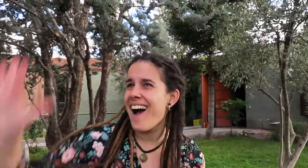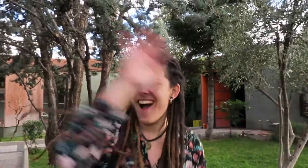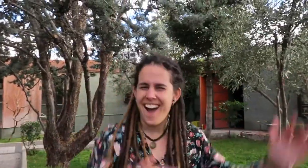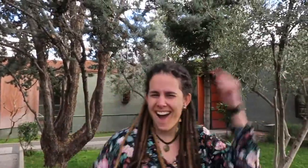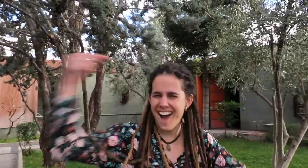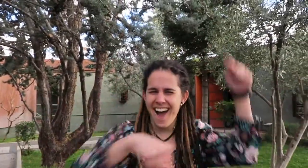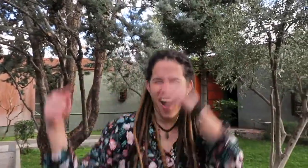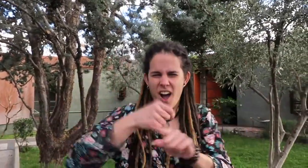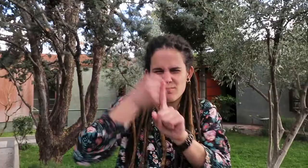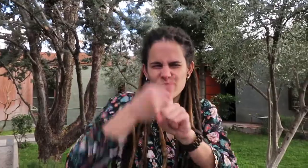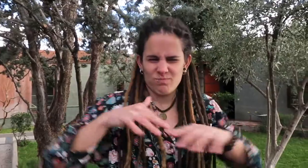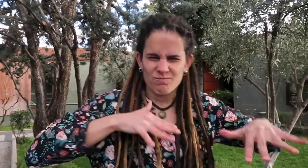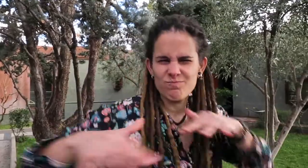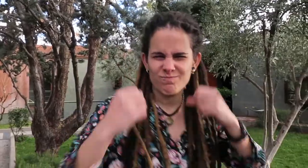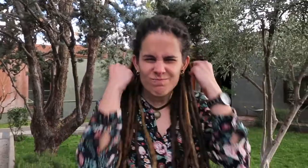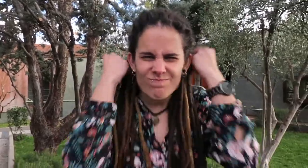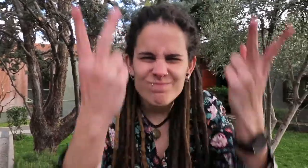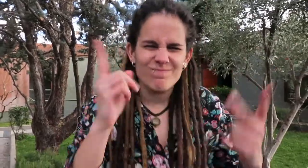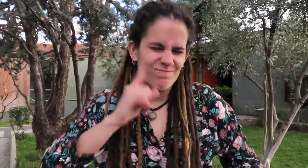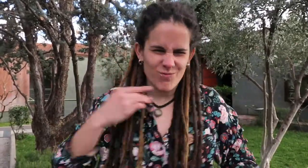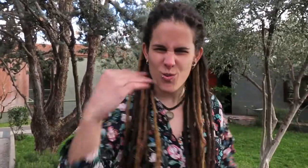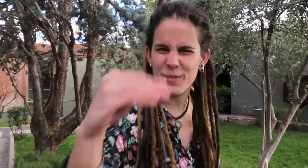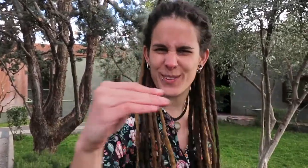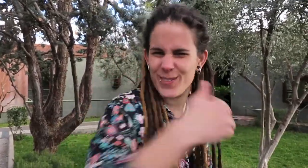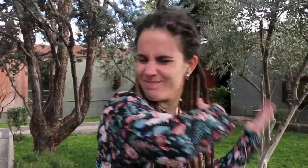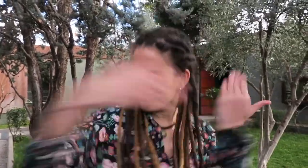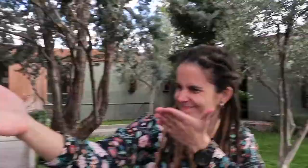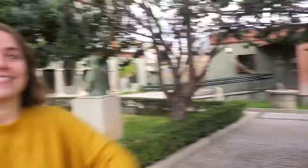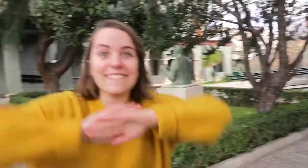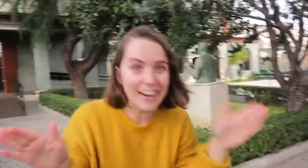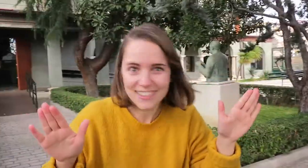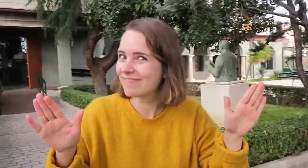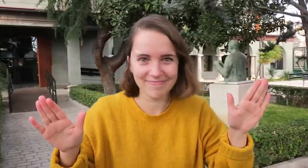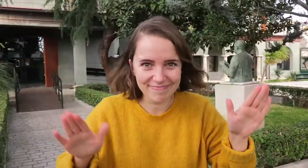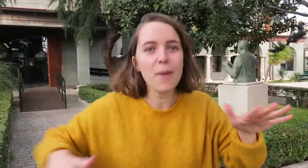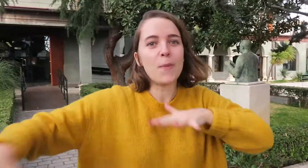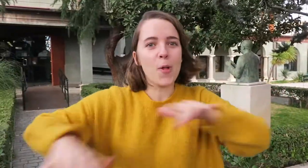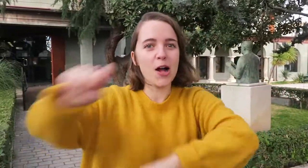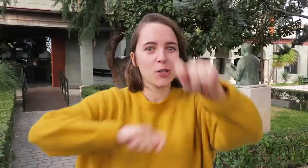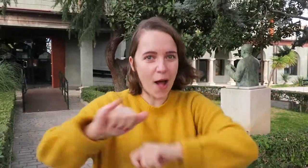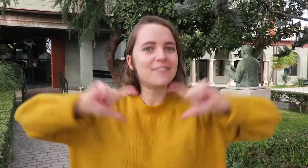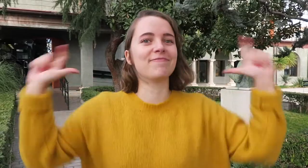Vendrán delegados de todas partes de España a seguir luchando por sus derechos, por su autonomía e identidad sorda joven. ¿Y nada más? ¡No! Después tendrá lugar otro taller sobre movimiento asociativo,